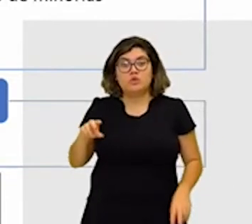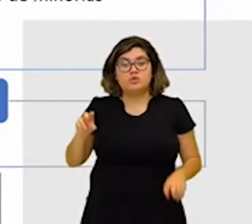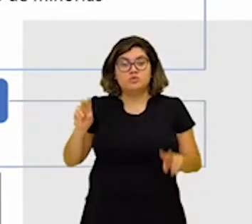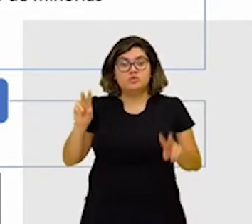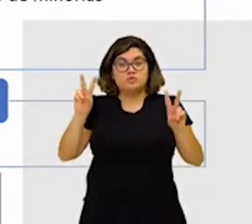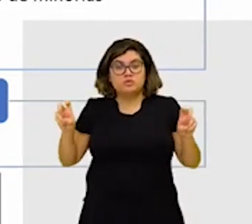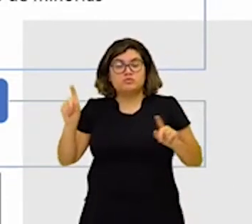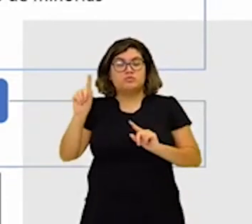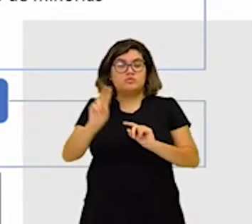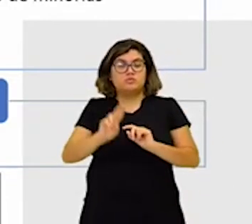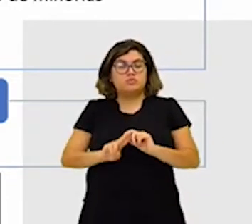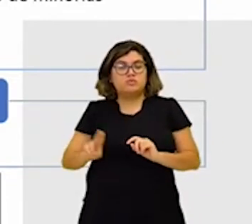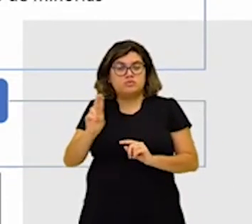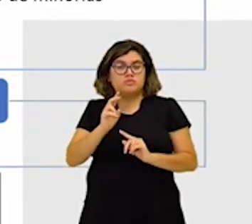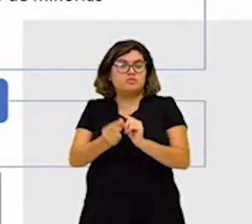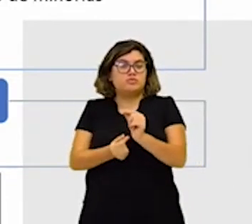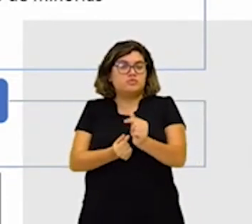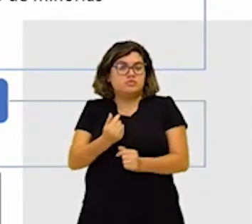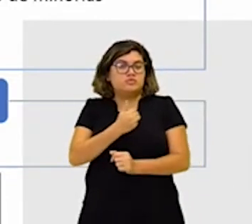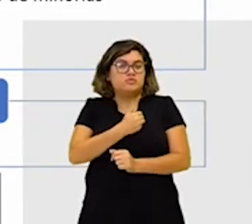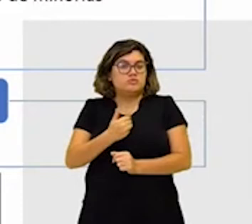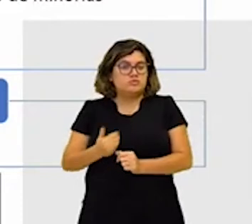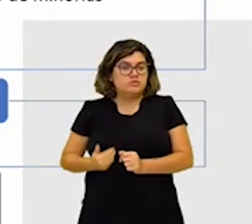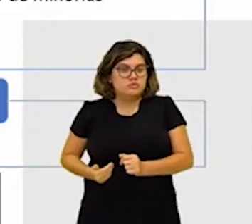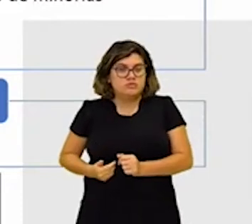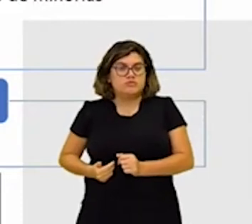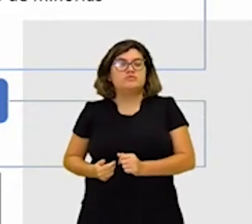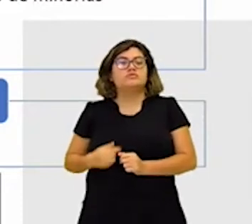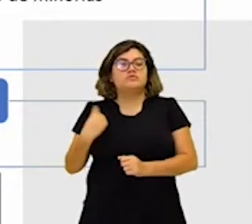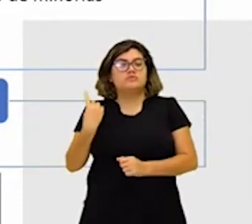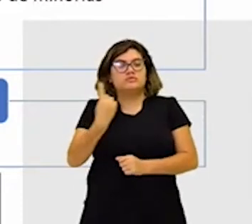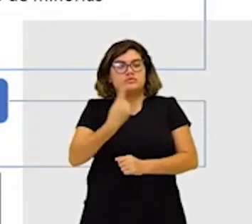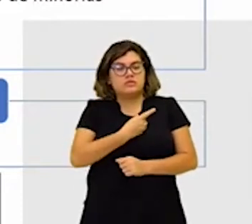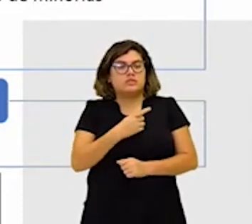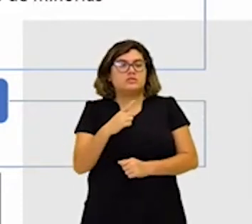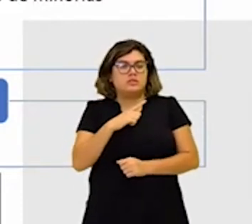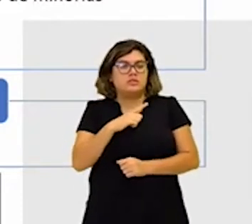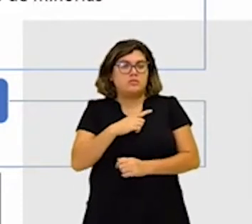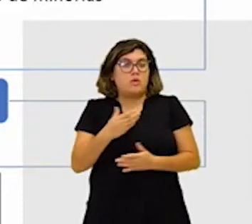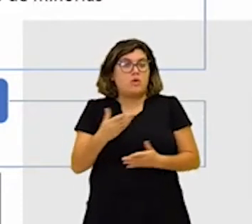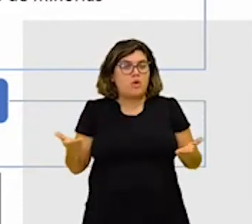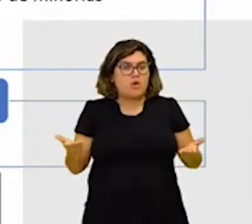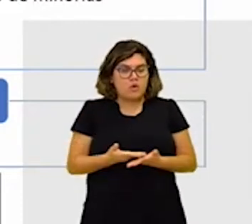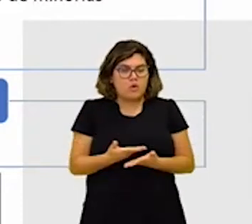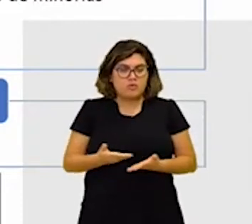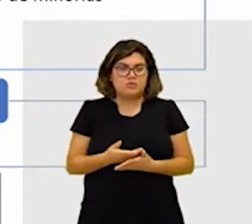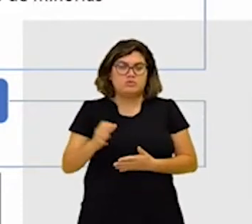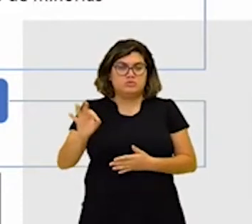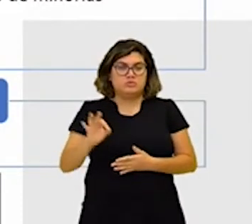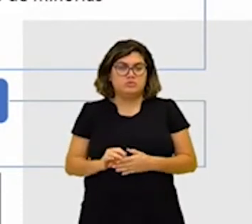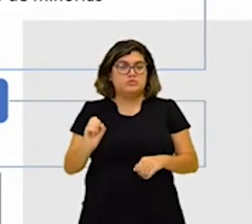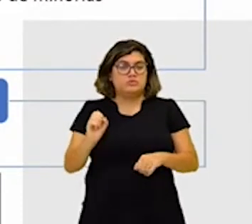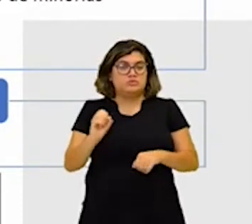favor da Democracia intrapartidária nós temos hoje ações afirmativas na aplicação de recursos para